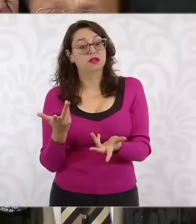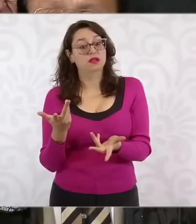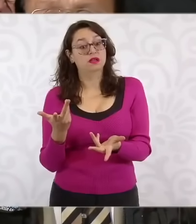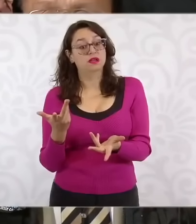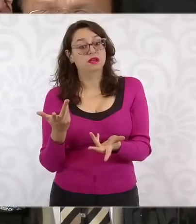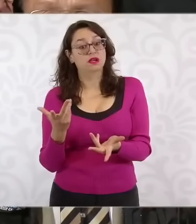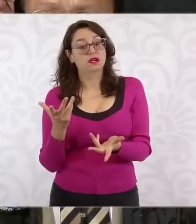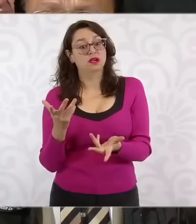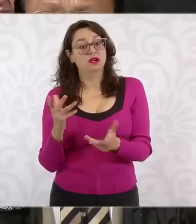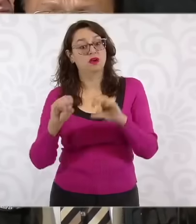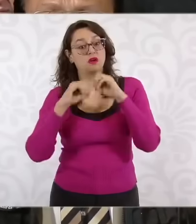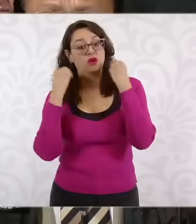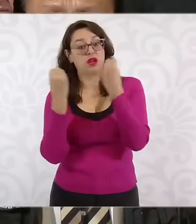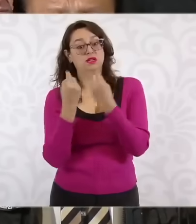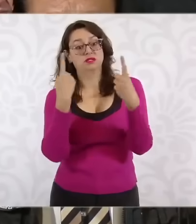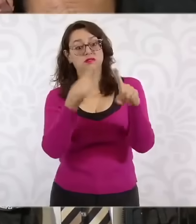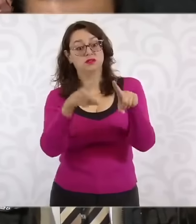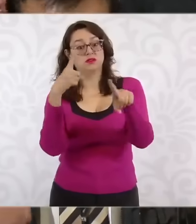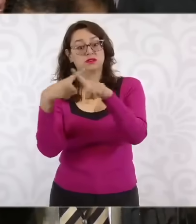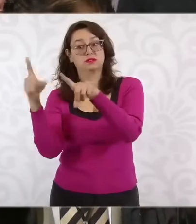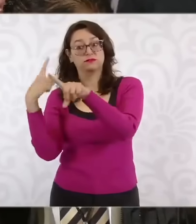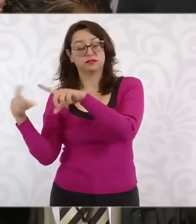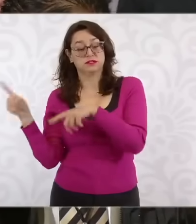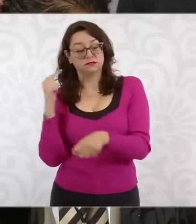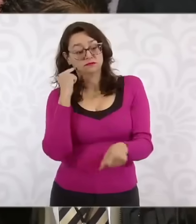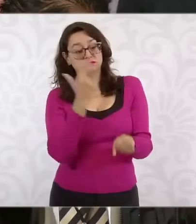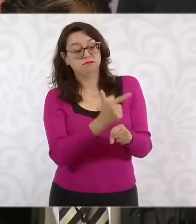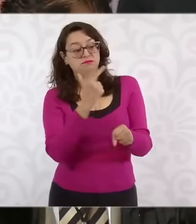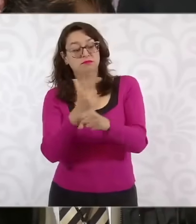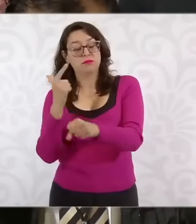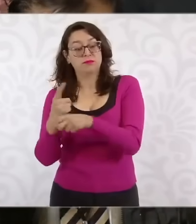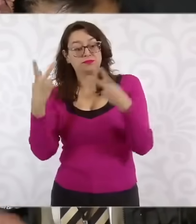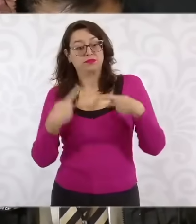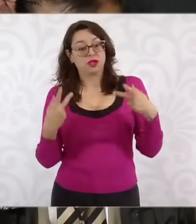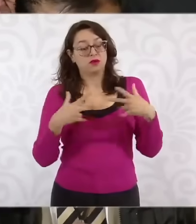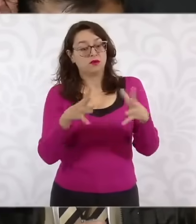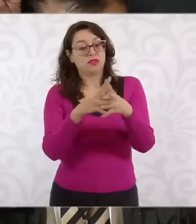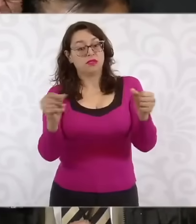no gubernamentales, se han incrementado las personas desaparecidas y hasta ahorita pues